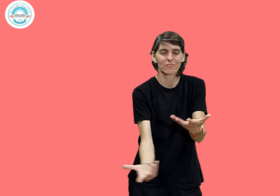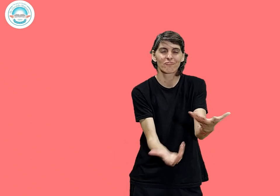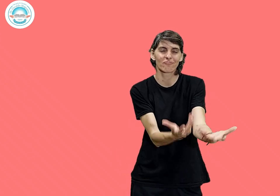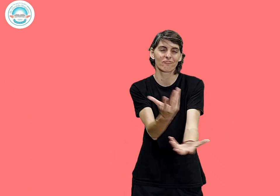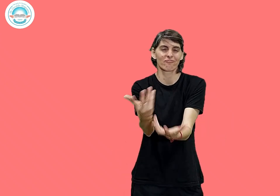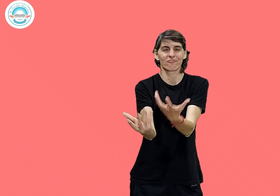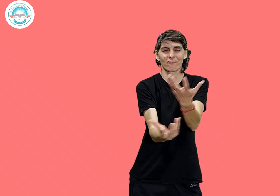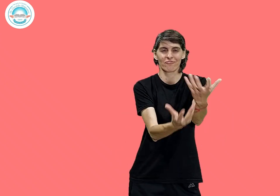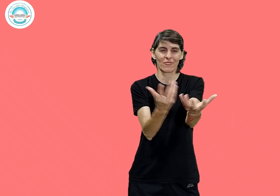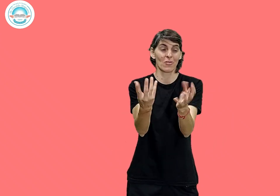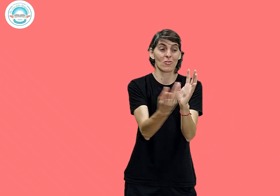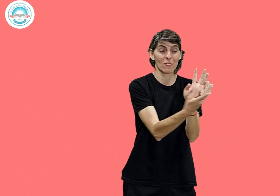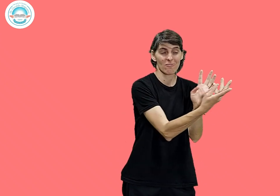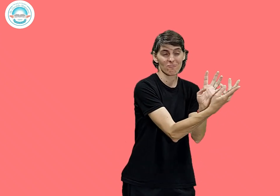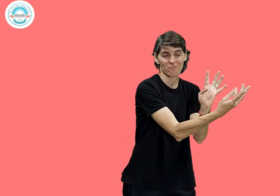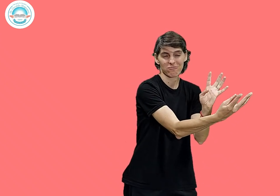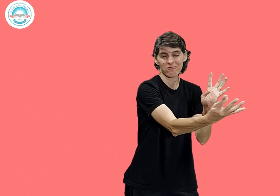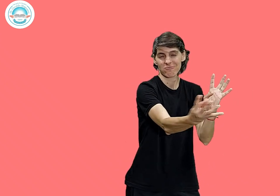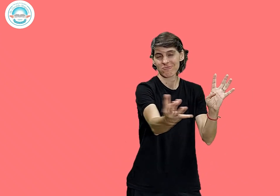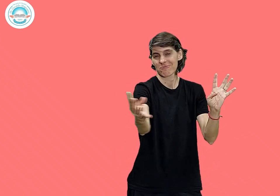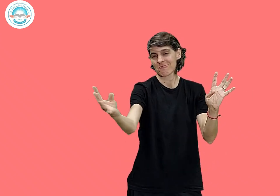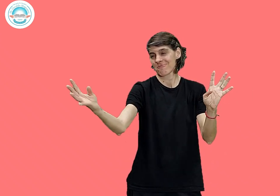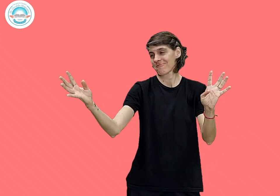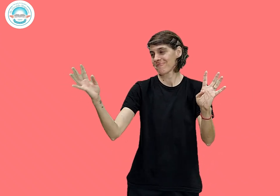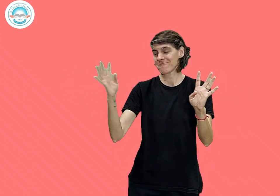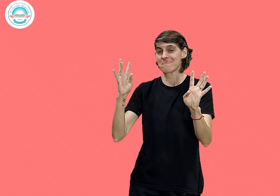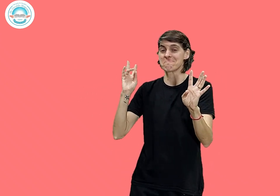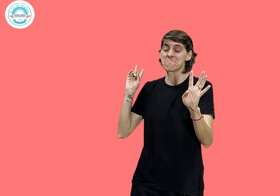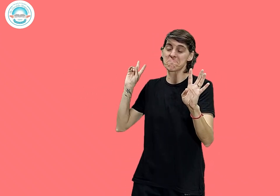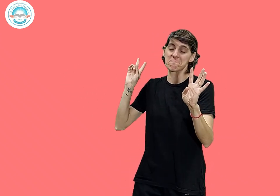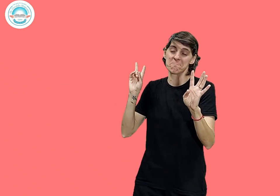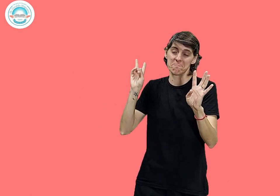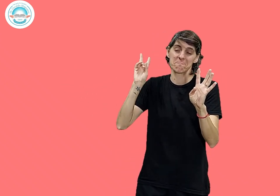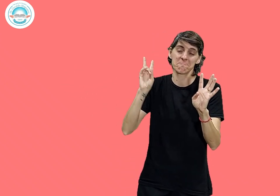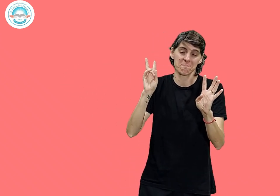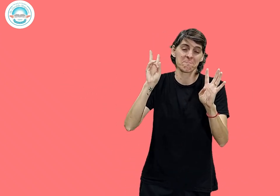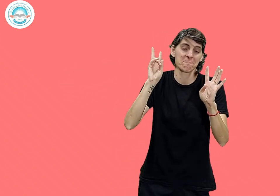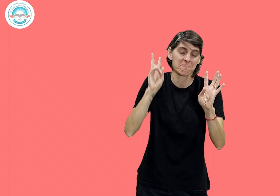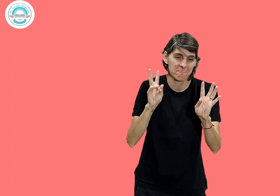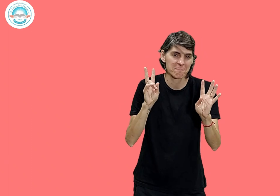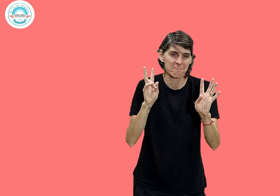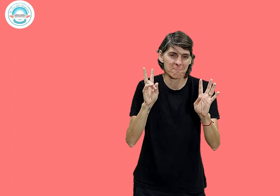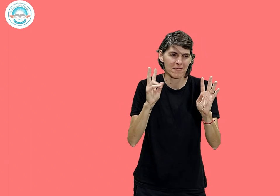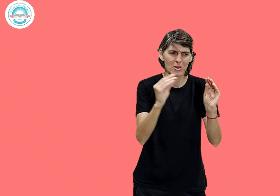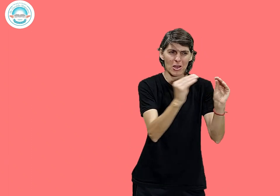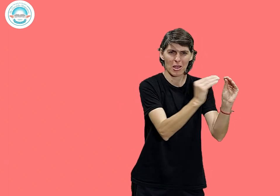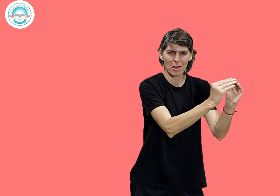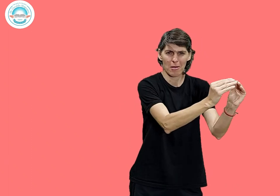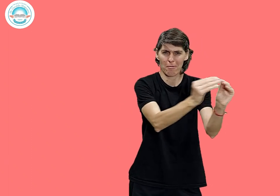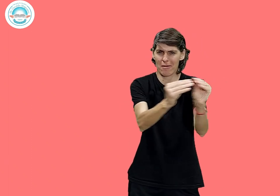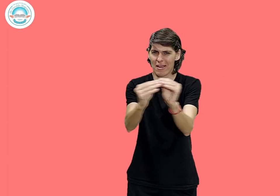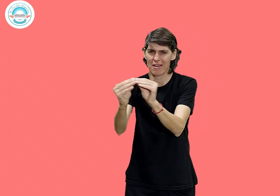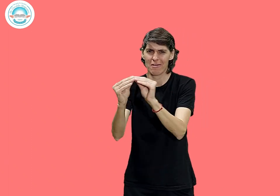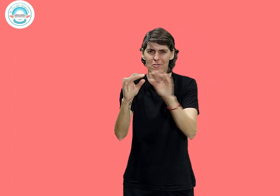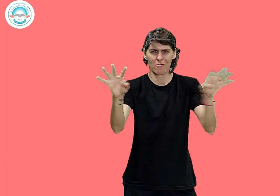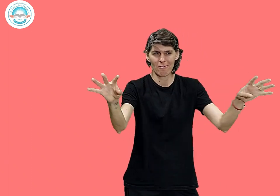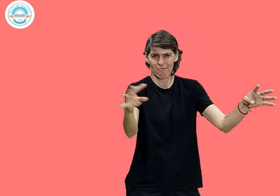Más tarde llegamos al fogón. Las miradas de nuestros compañeros se nos vinieron encima.